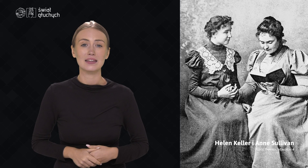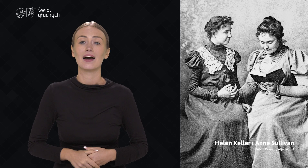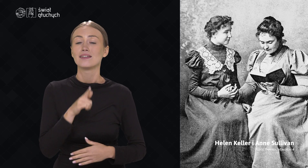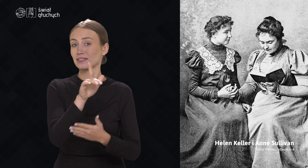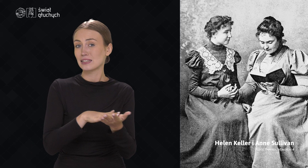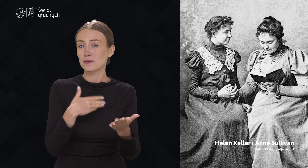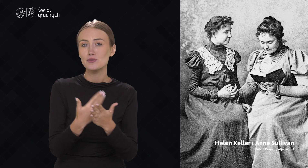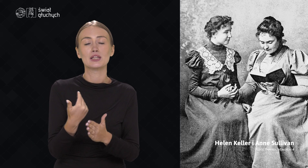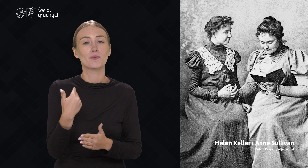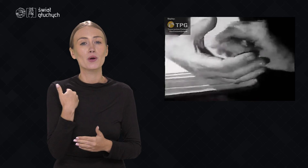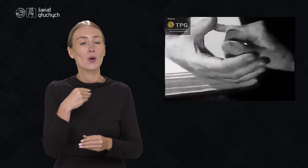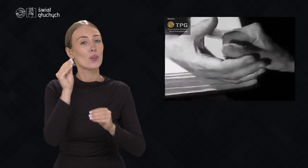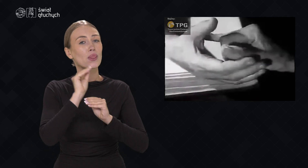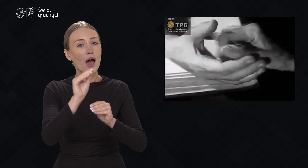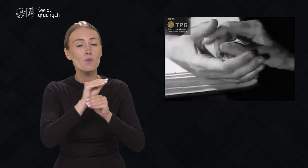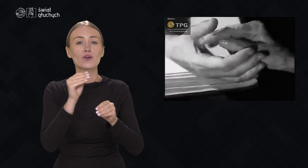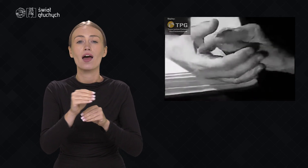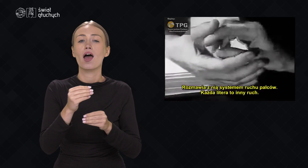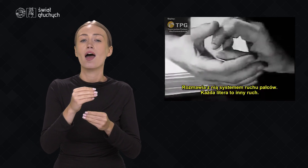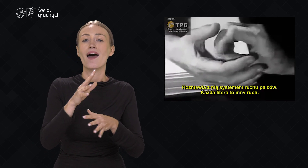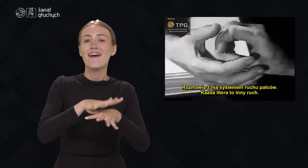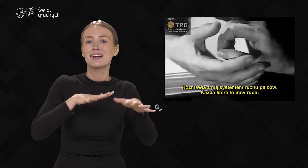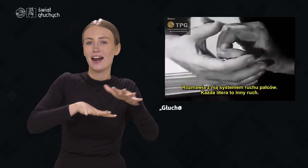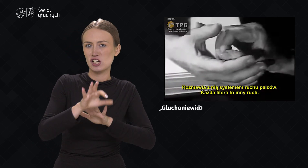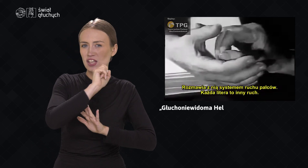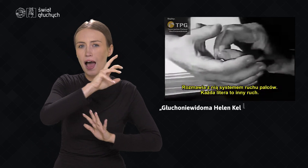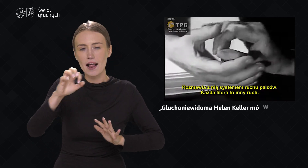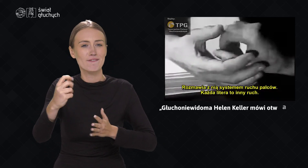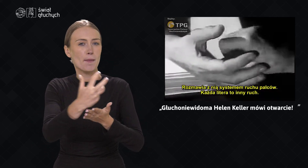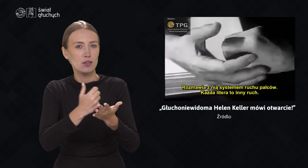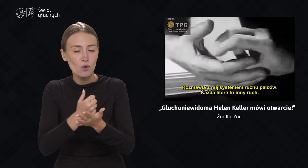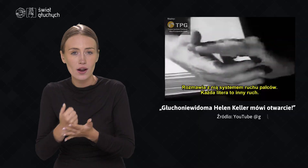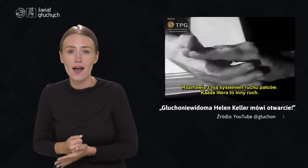To ona nauczyła Helen między innymi posługiwać się alfabetem ręcznym,